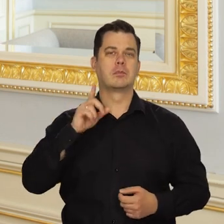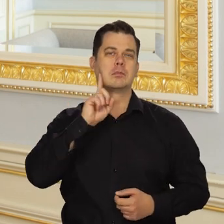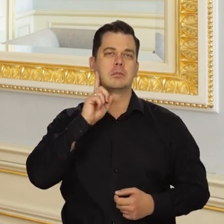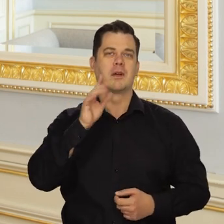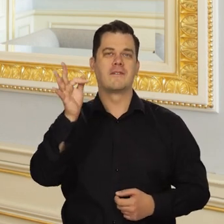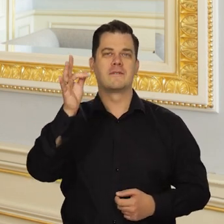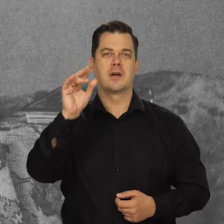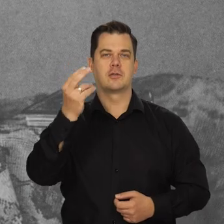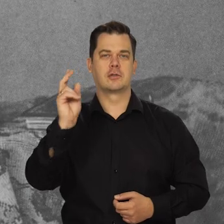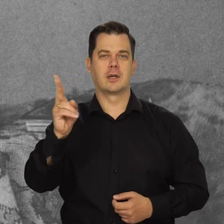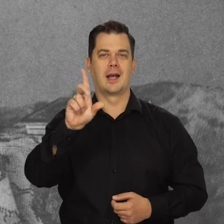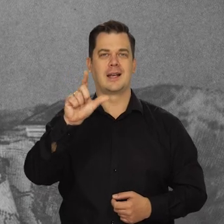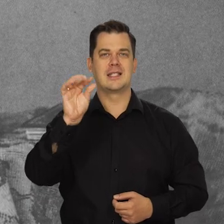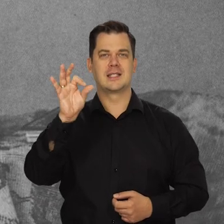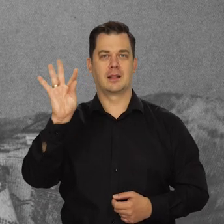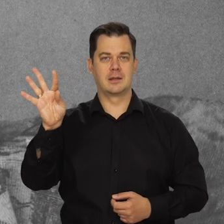trzeba to wymienić, chociażby Ferenca Liszta,